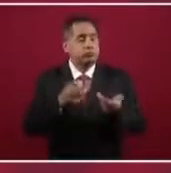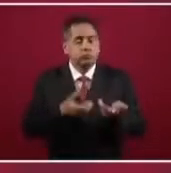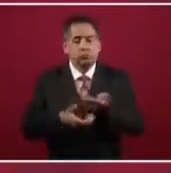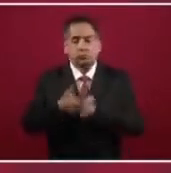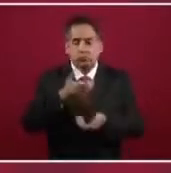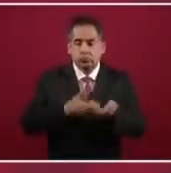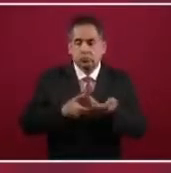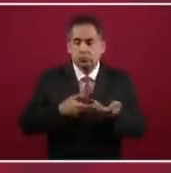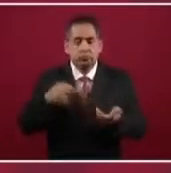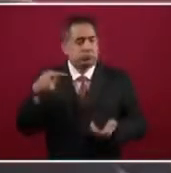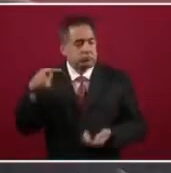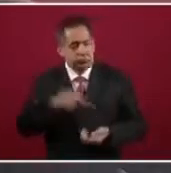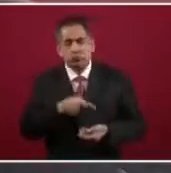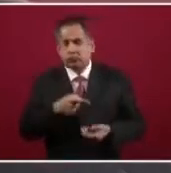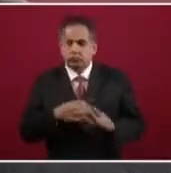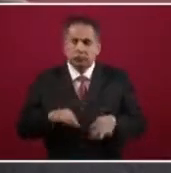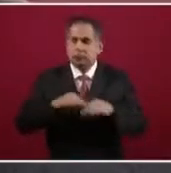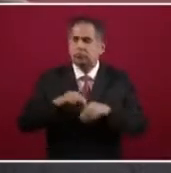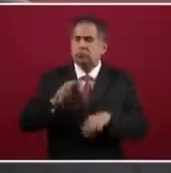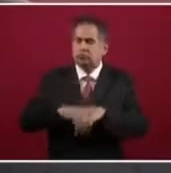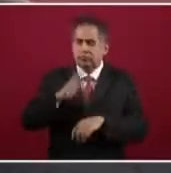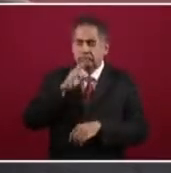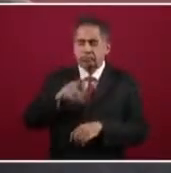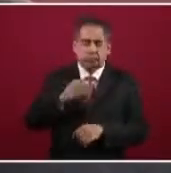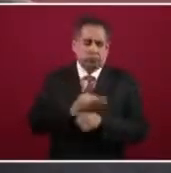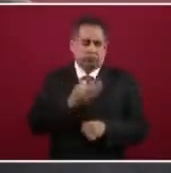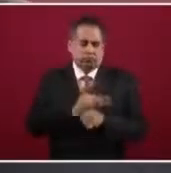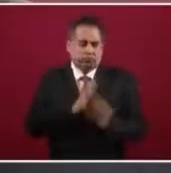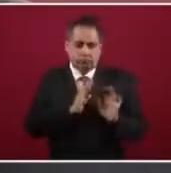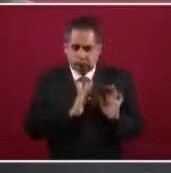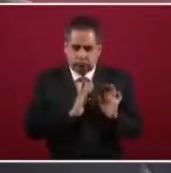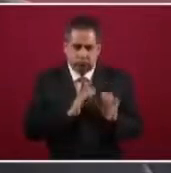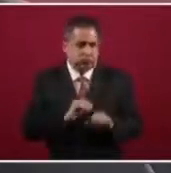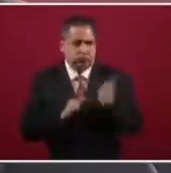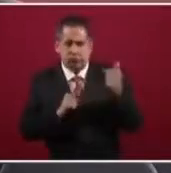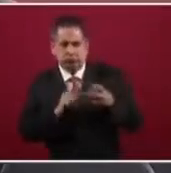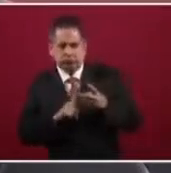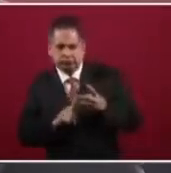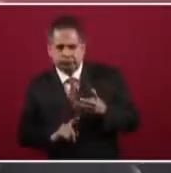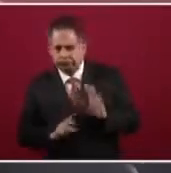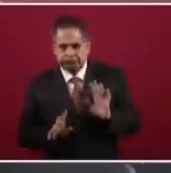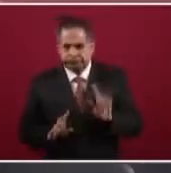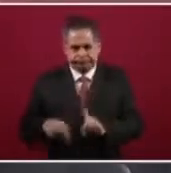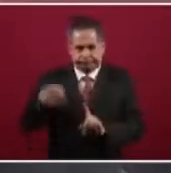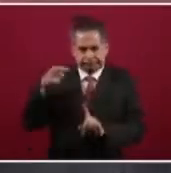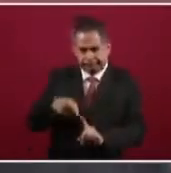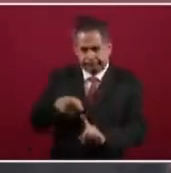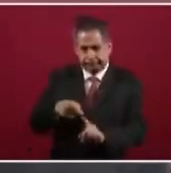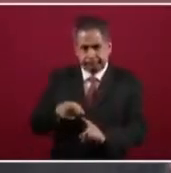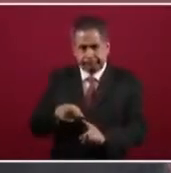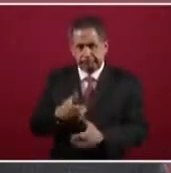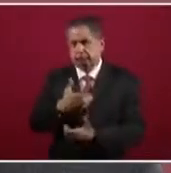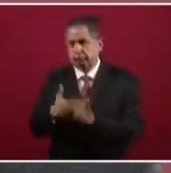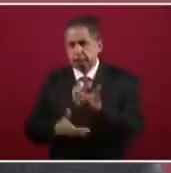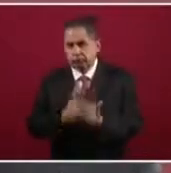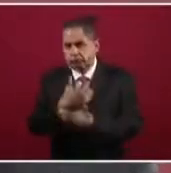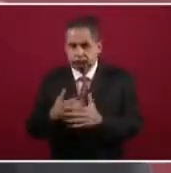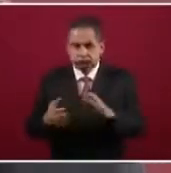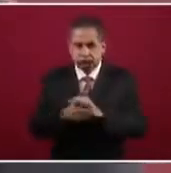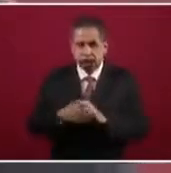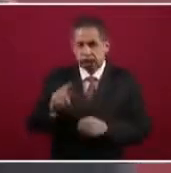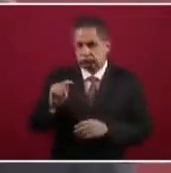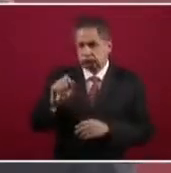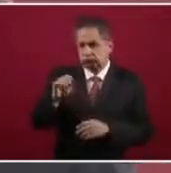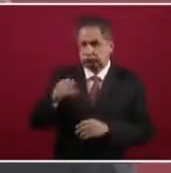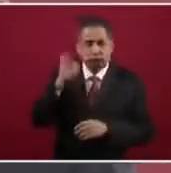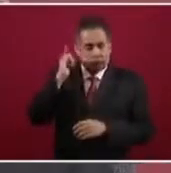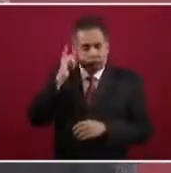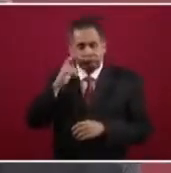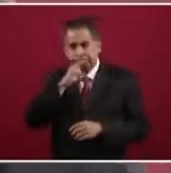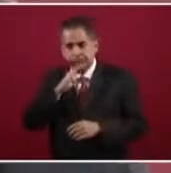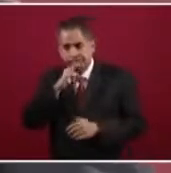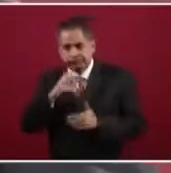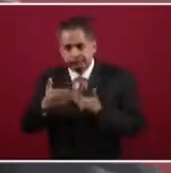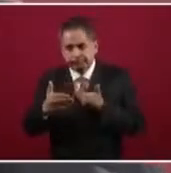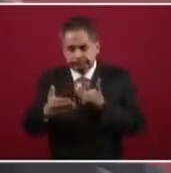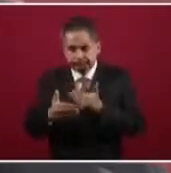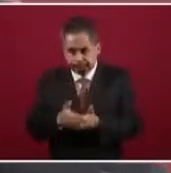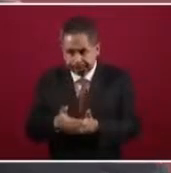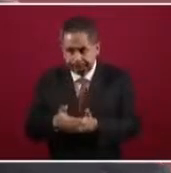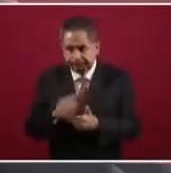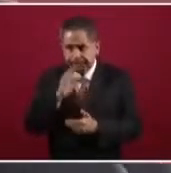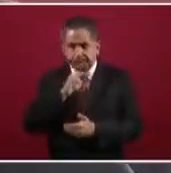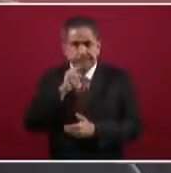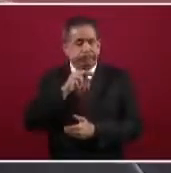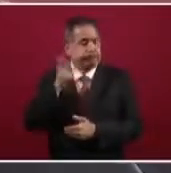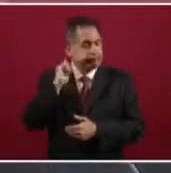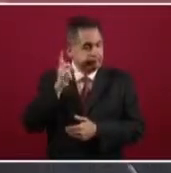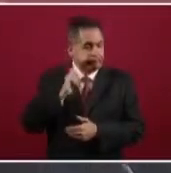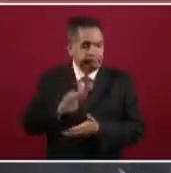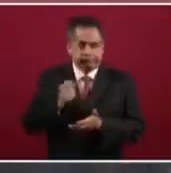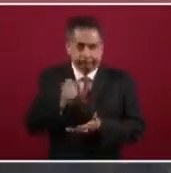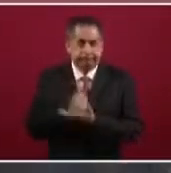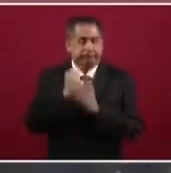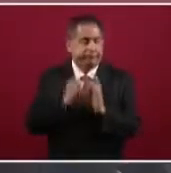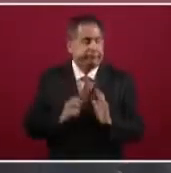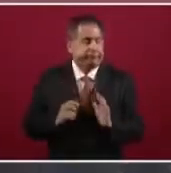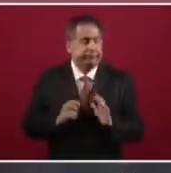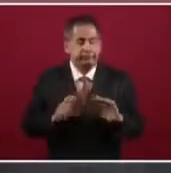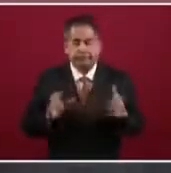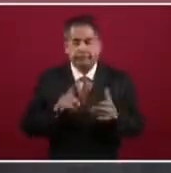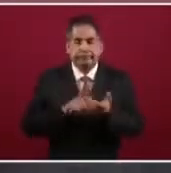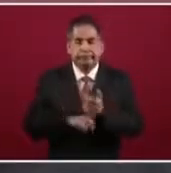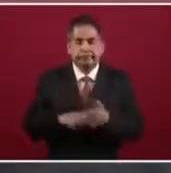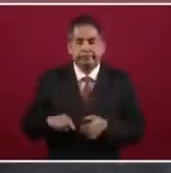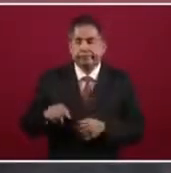más en esta reunión, el que lo más pronto posible se apruebe el tratado.